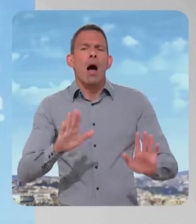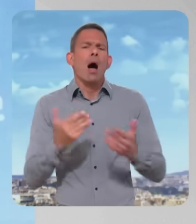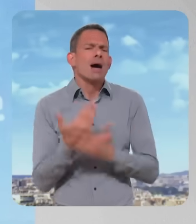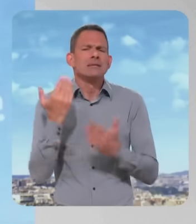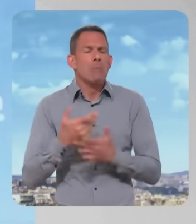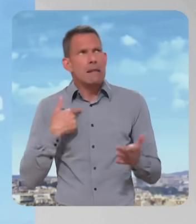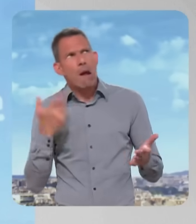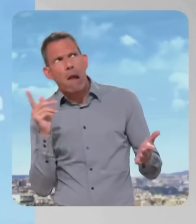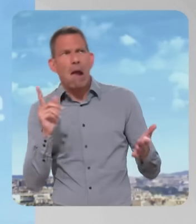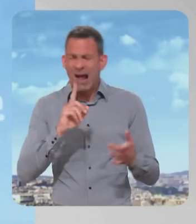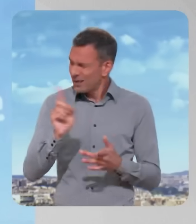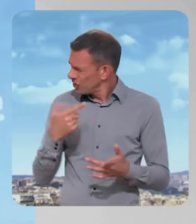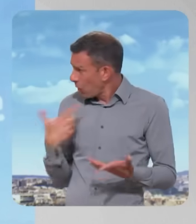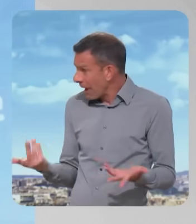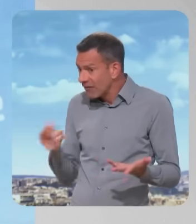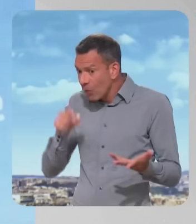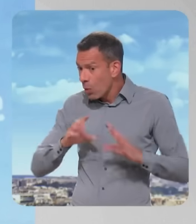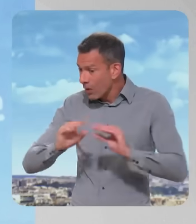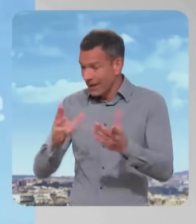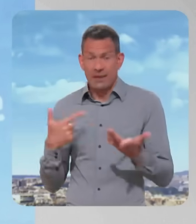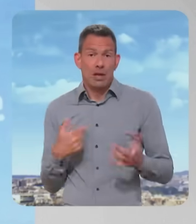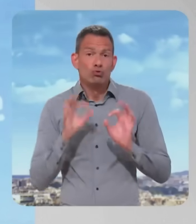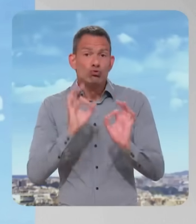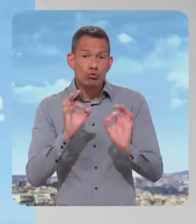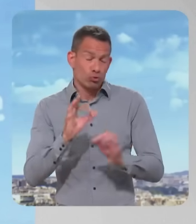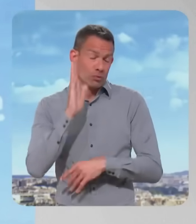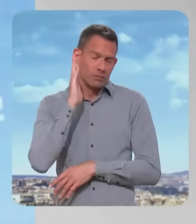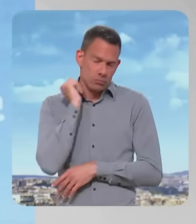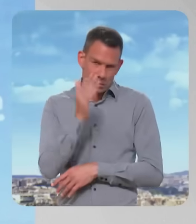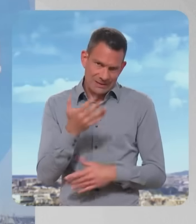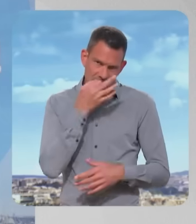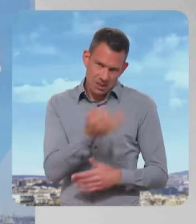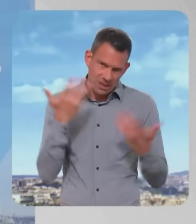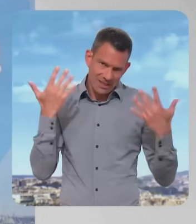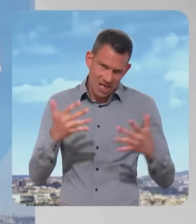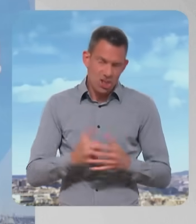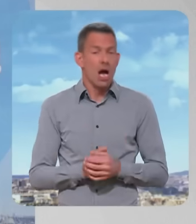Le président de la République doit appeler à Matignon un ou une Première ministre issue du Nouveau Front populaire